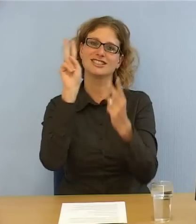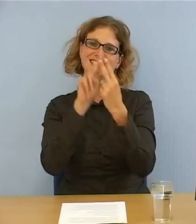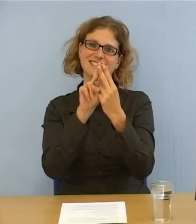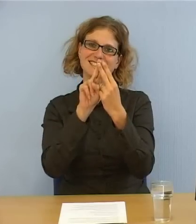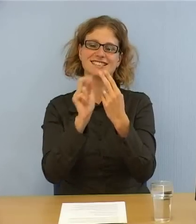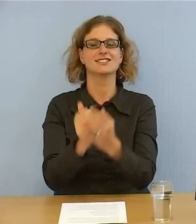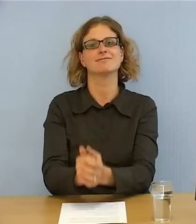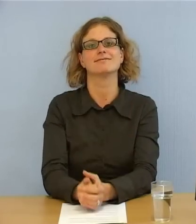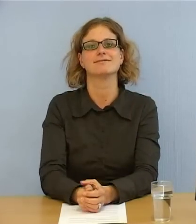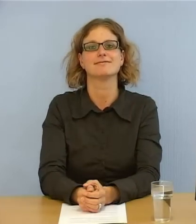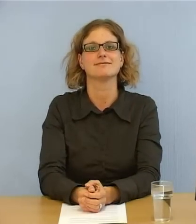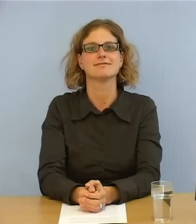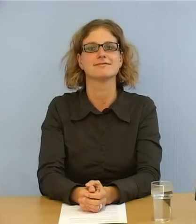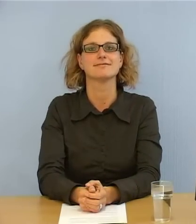Tot ziens!